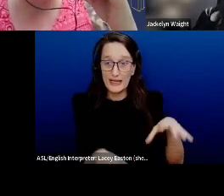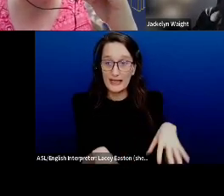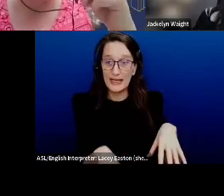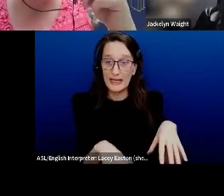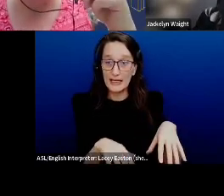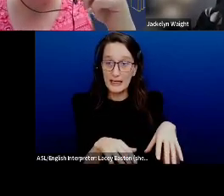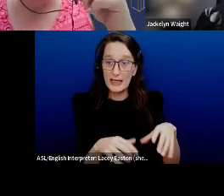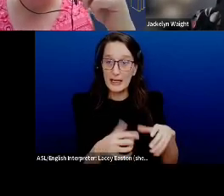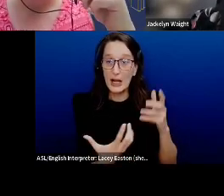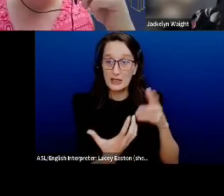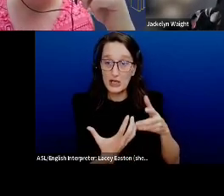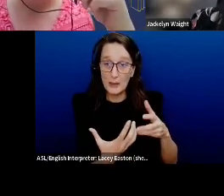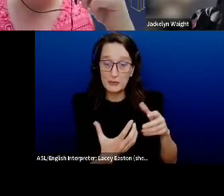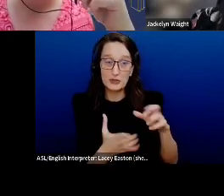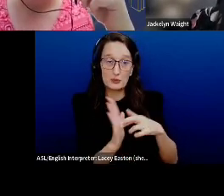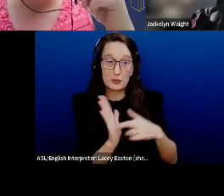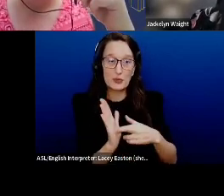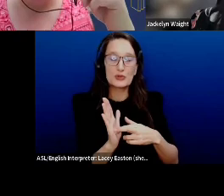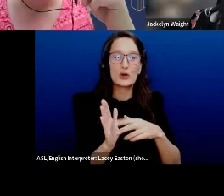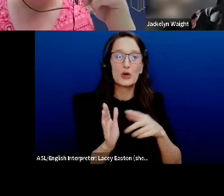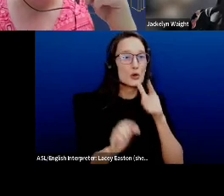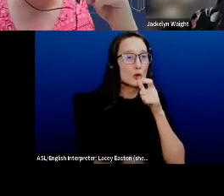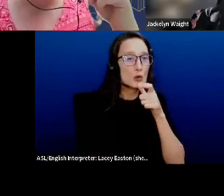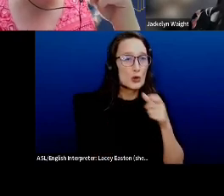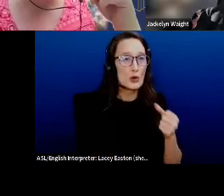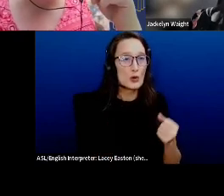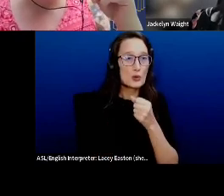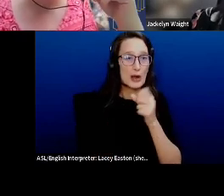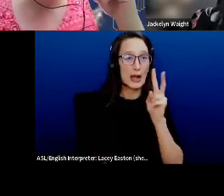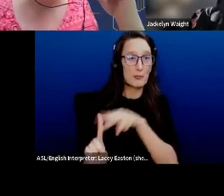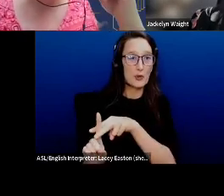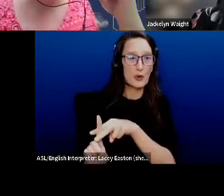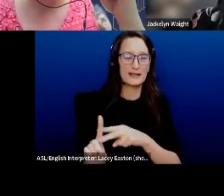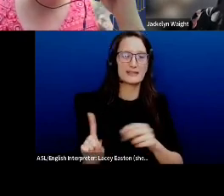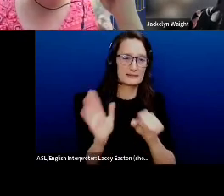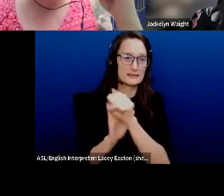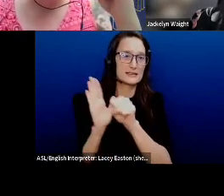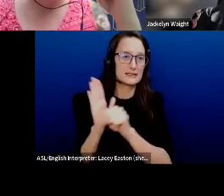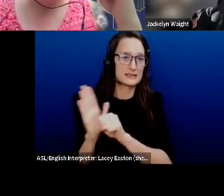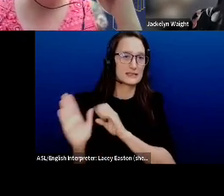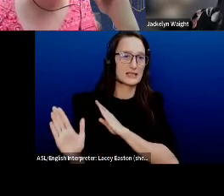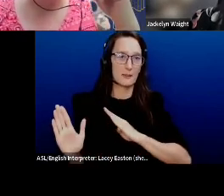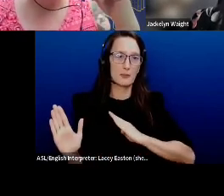de educación. Si observan en la diapositiva, IMR significa